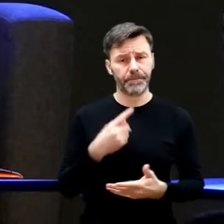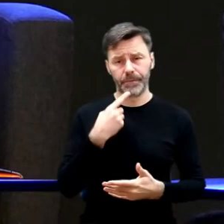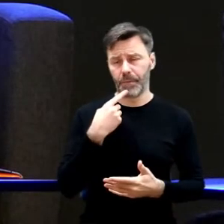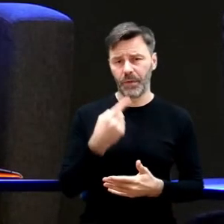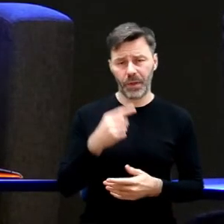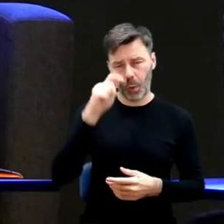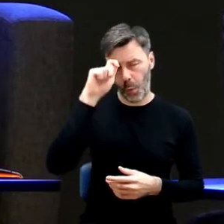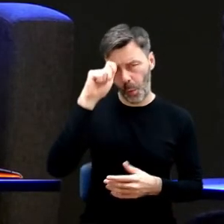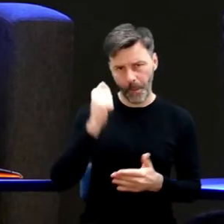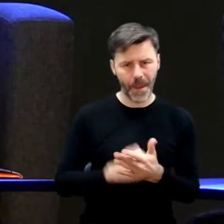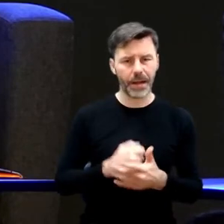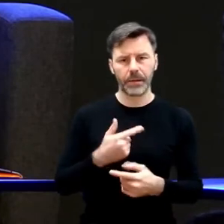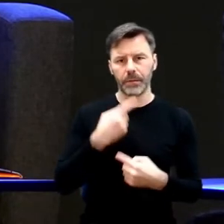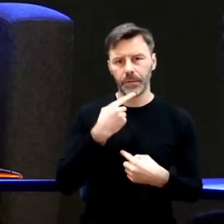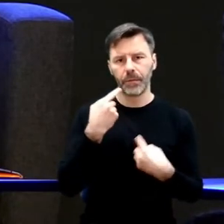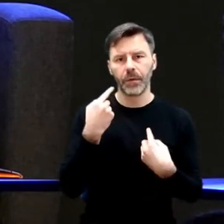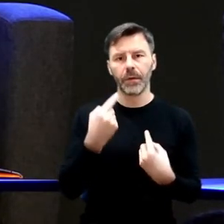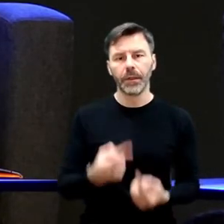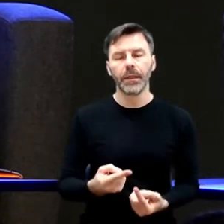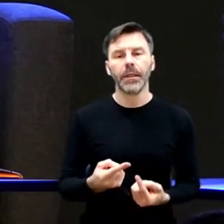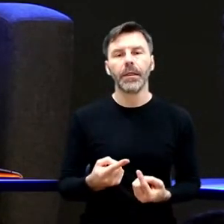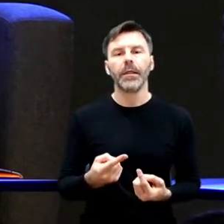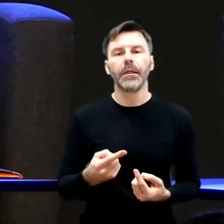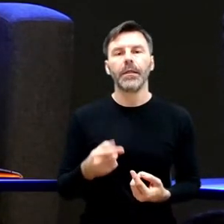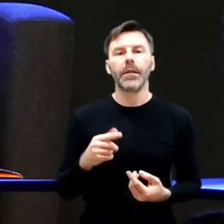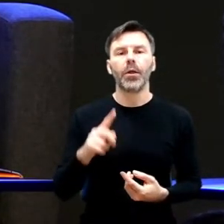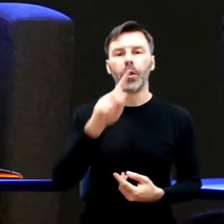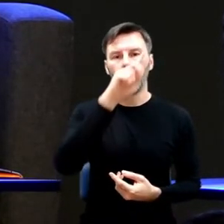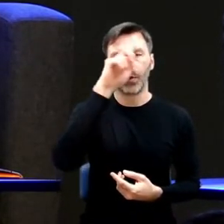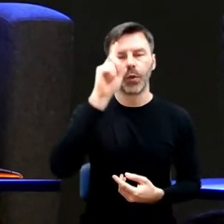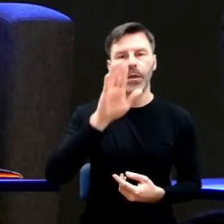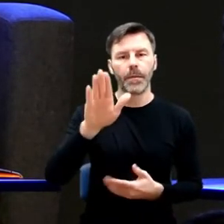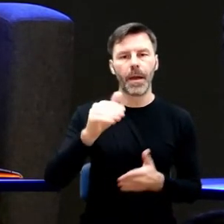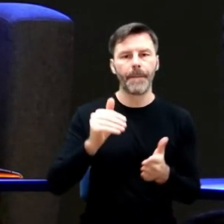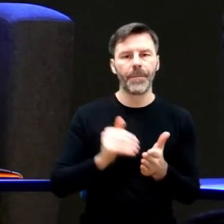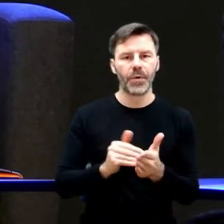potrzeby ludzi w wieku senioralnym.